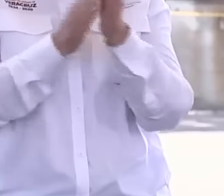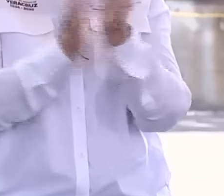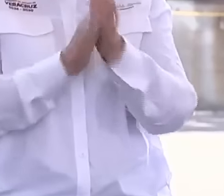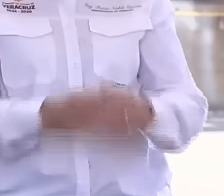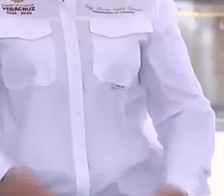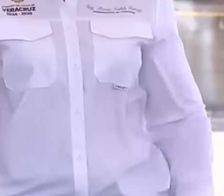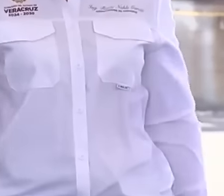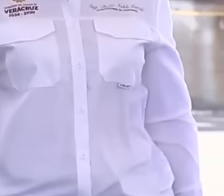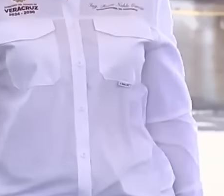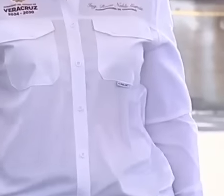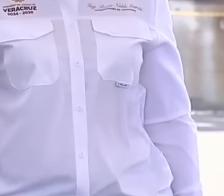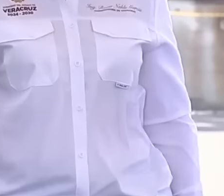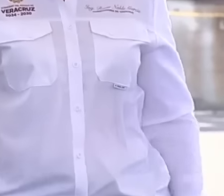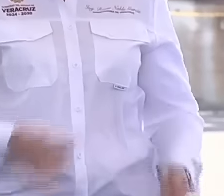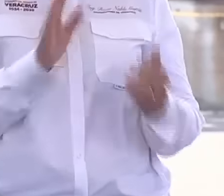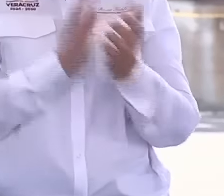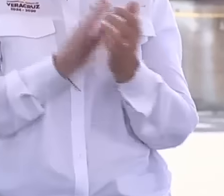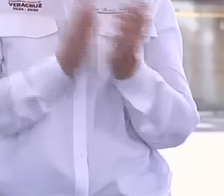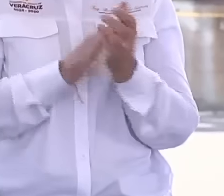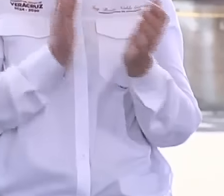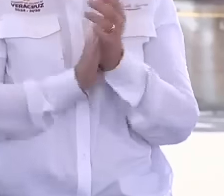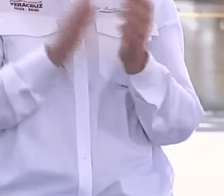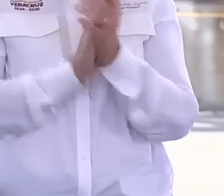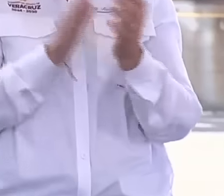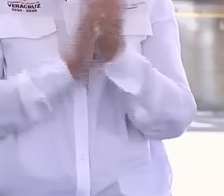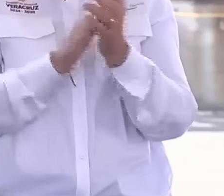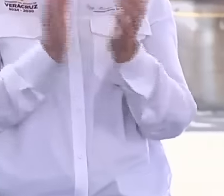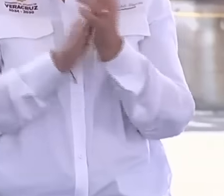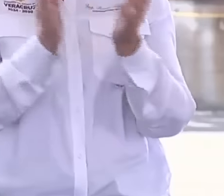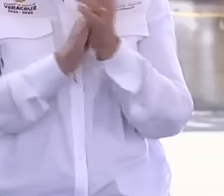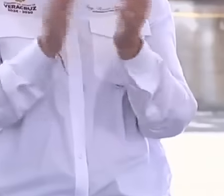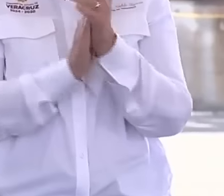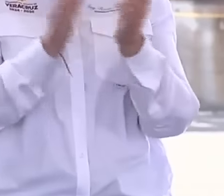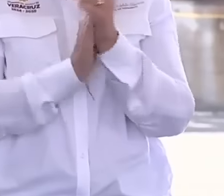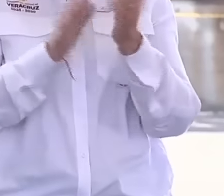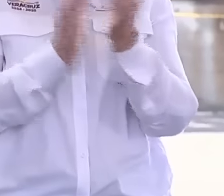Agradecemos a ustedes su amable asistencia deseándoles que pasen una excelente tarde.